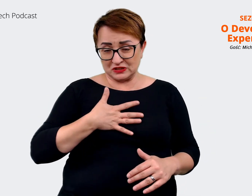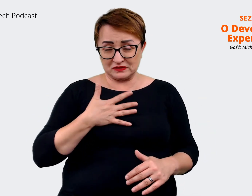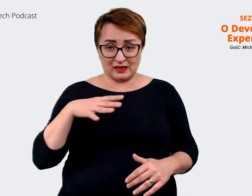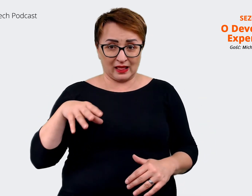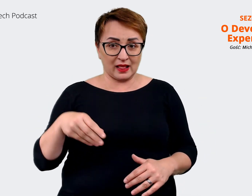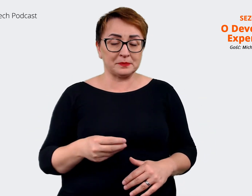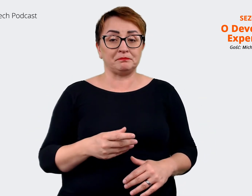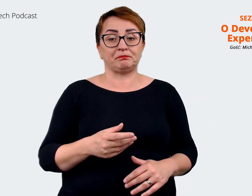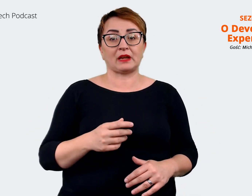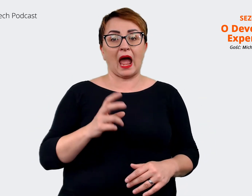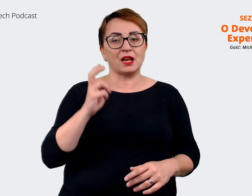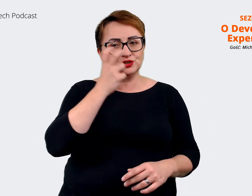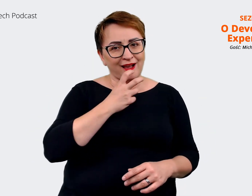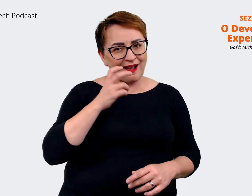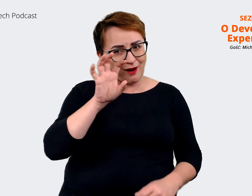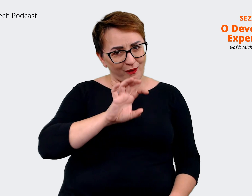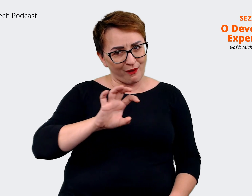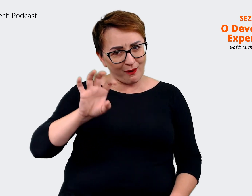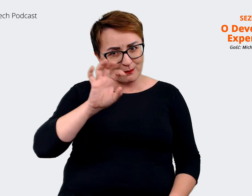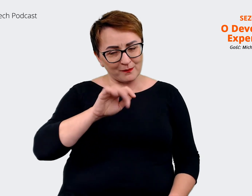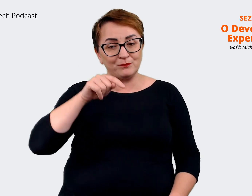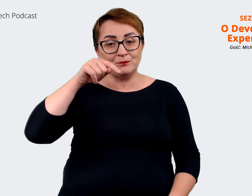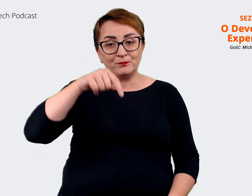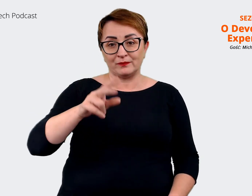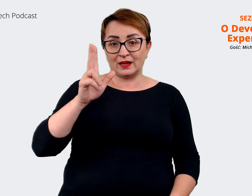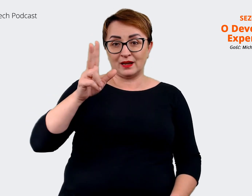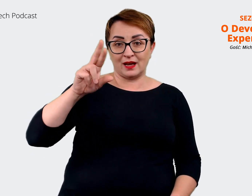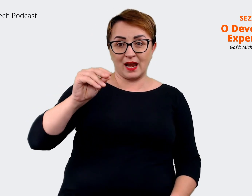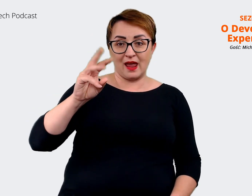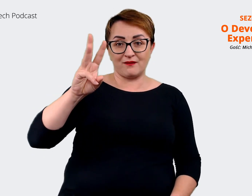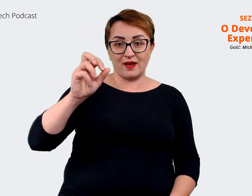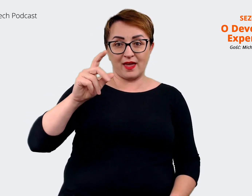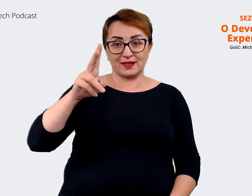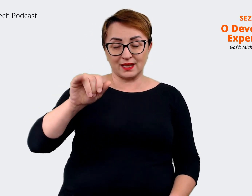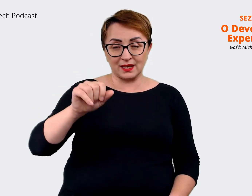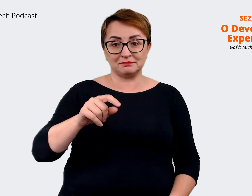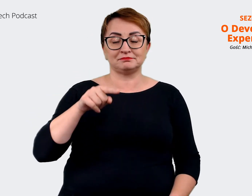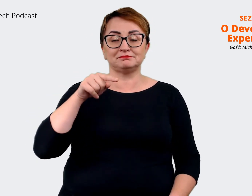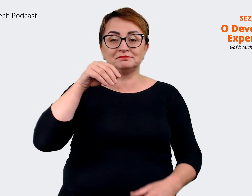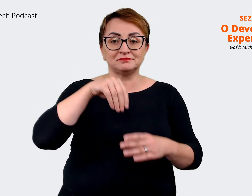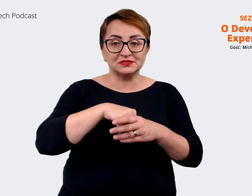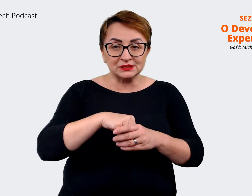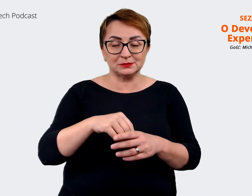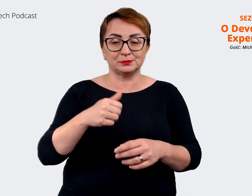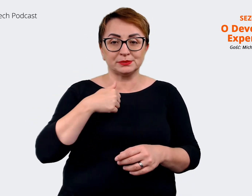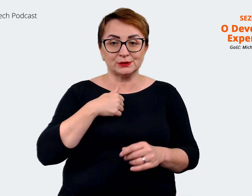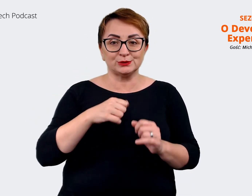obserwowania. Z tymi krewetkami zaplątały się, że tak powiem właśnie takie ślimaki, które często są